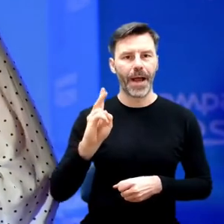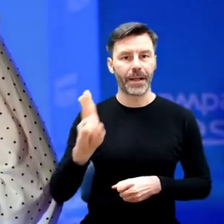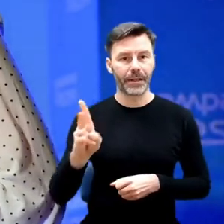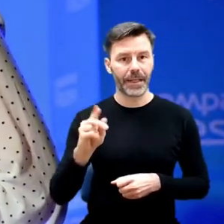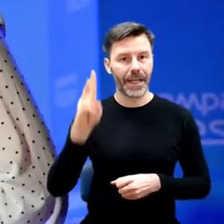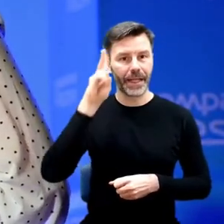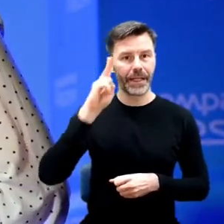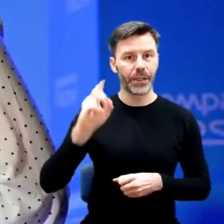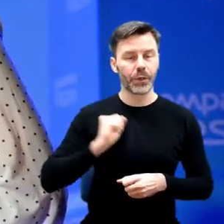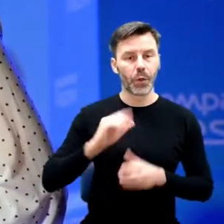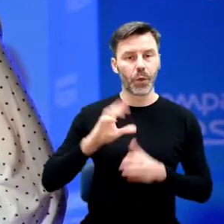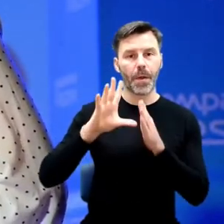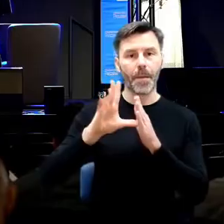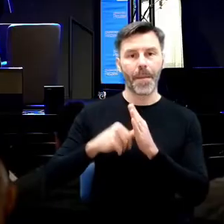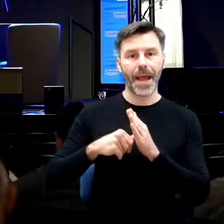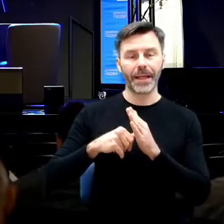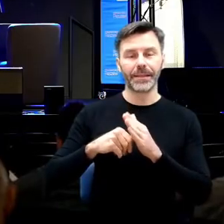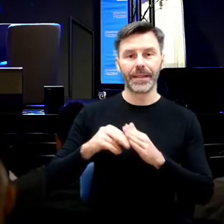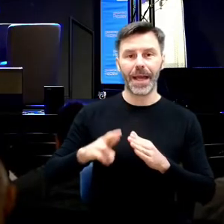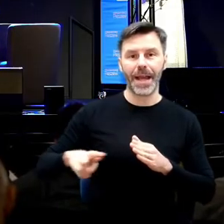Zapraszam wszystkich prelegentów.